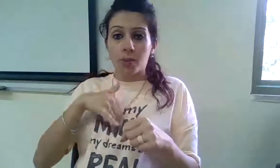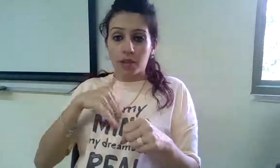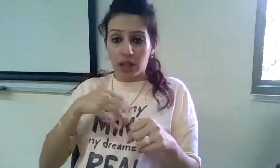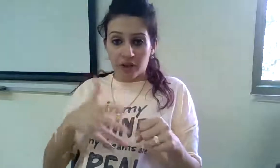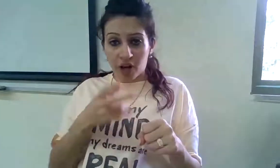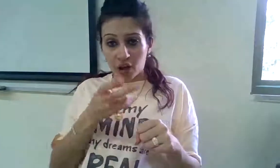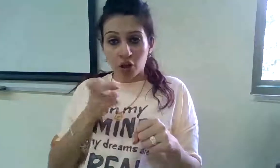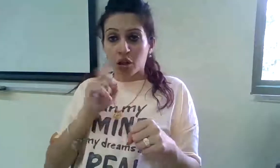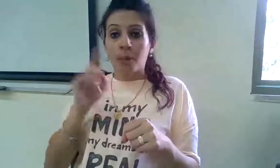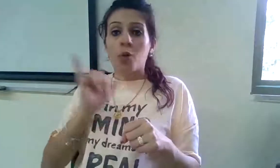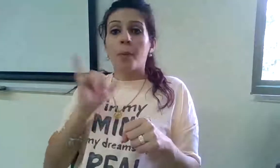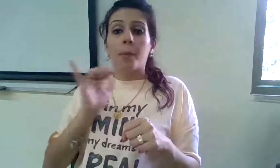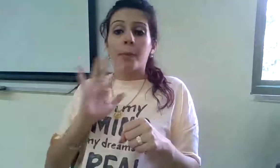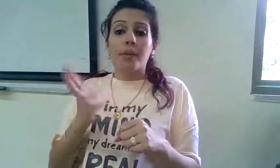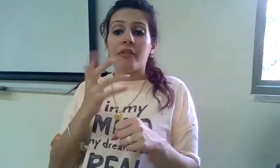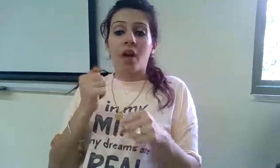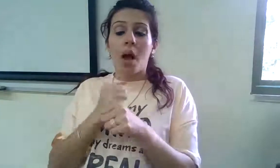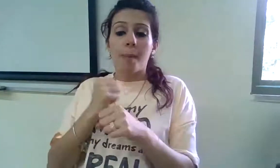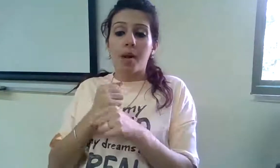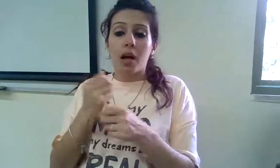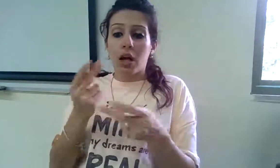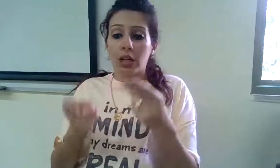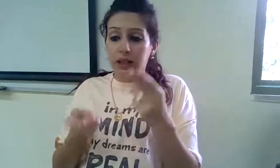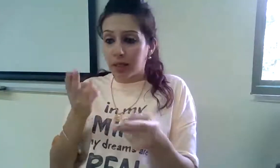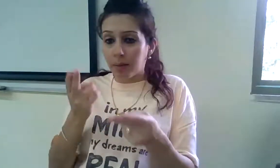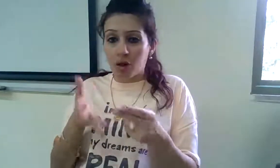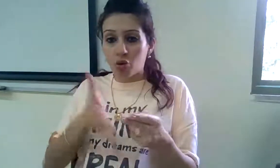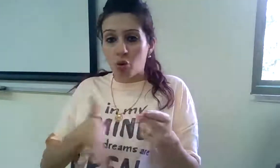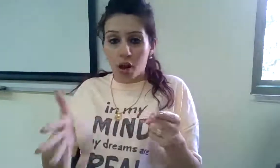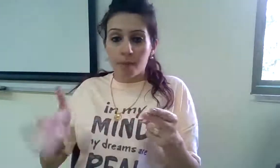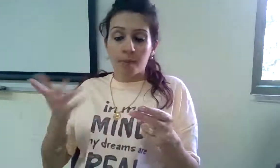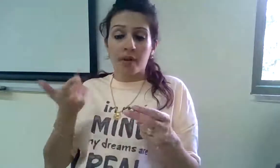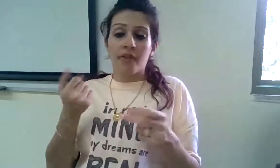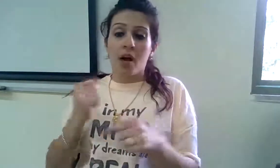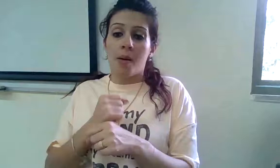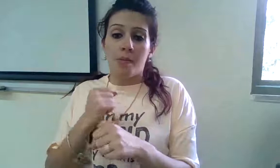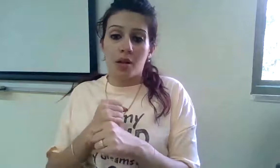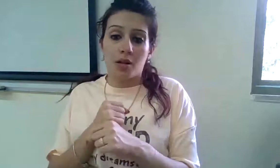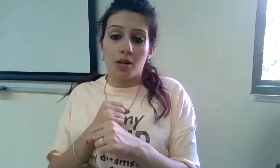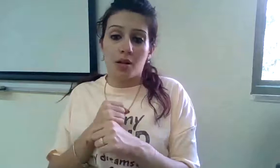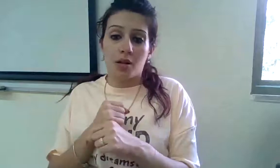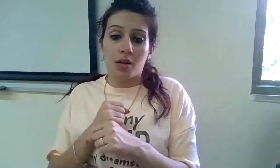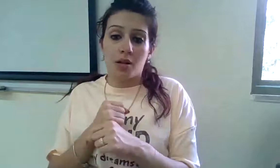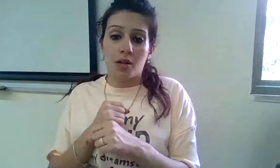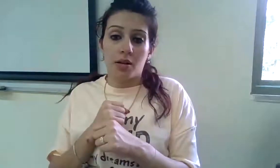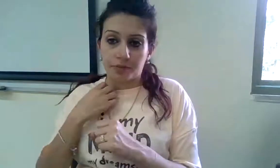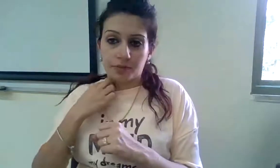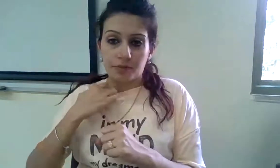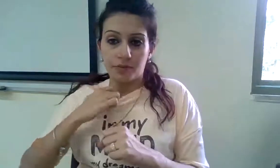في تايوان مثلا, في جامعة تايتشونغ الوطنية للتعليم